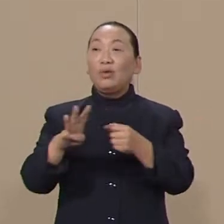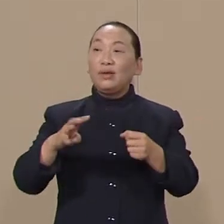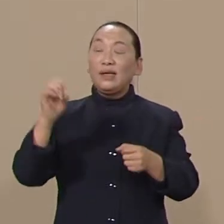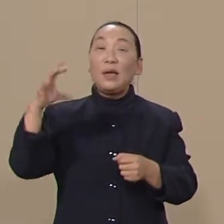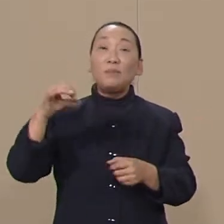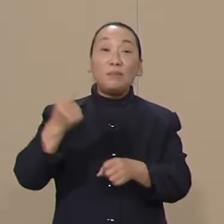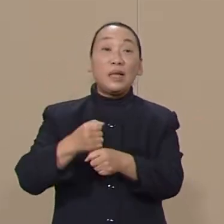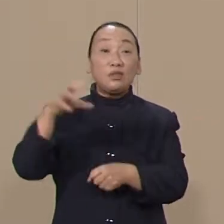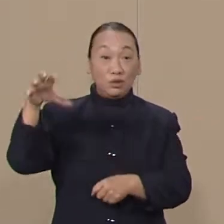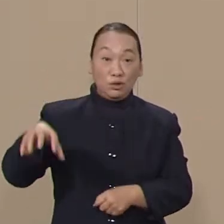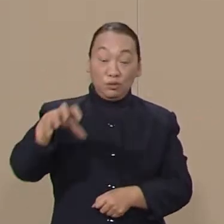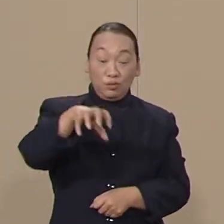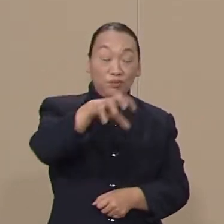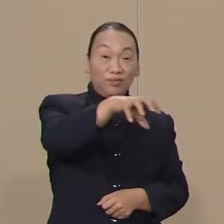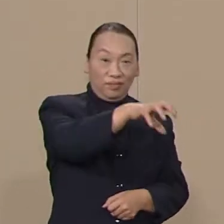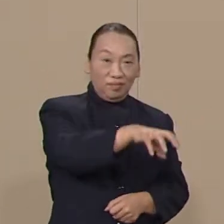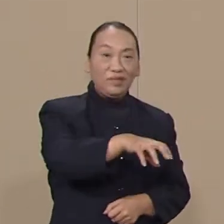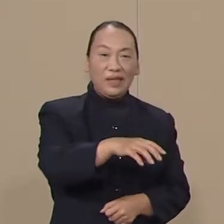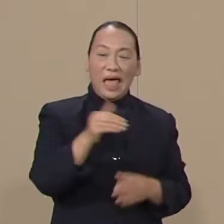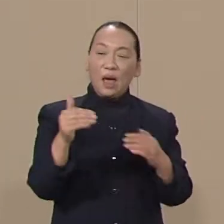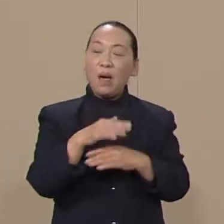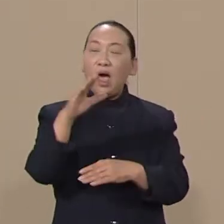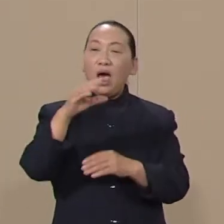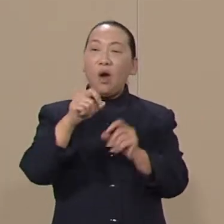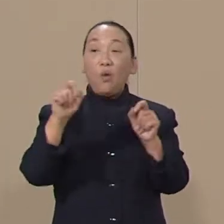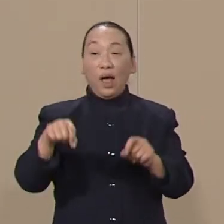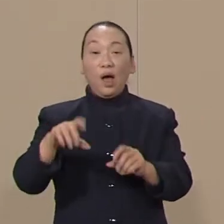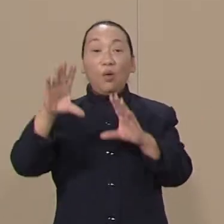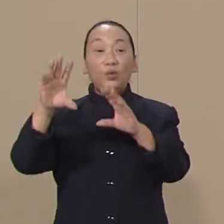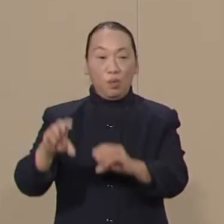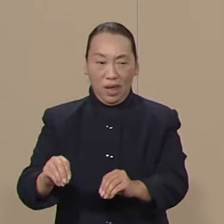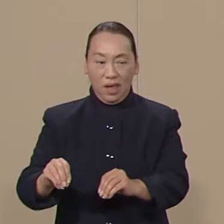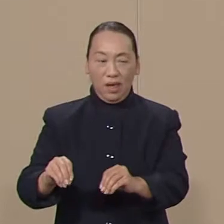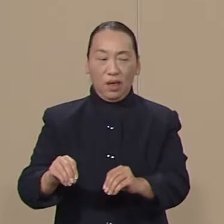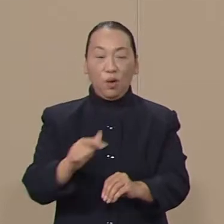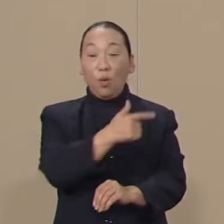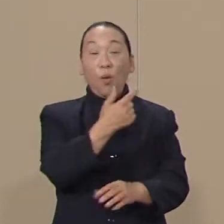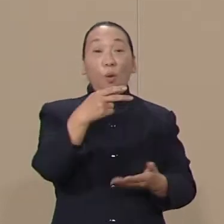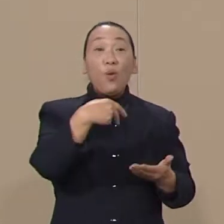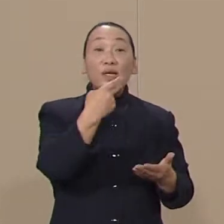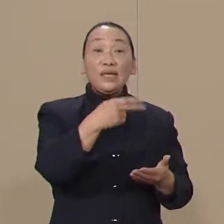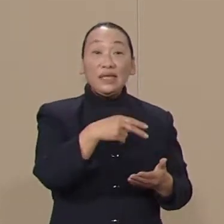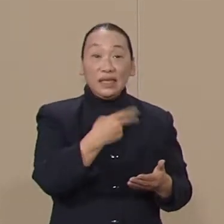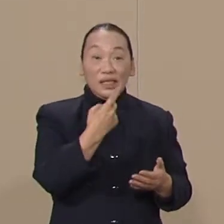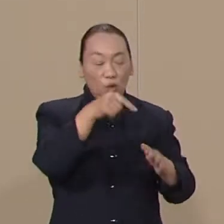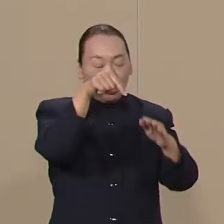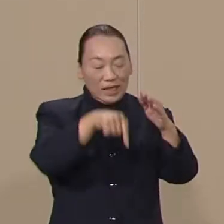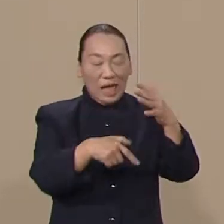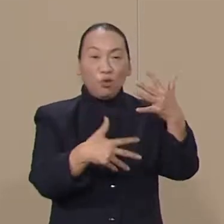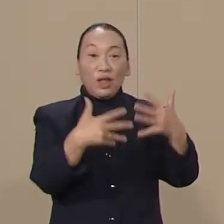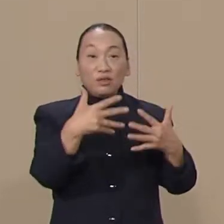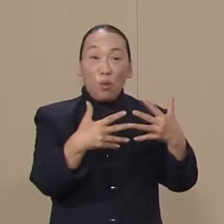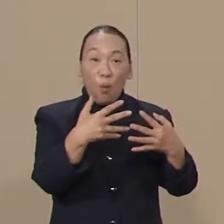浜岡原発をとめ 大飯・志賀原発の活断層の 調査を実現をさせました